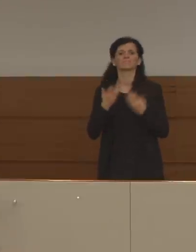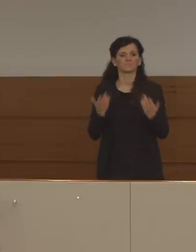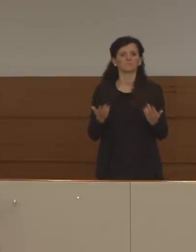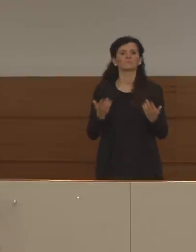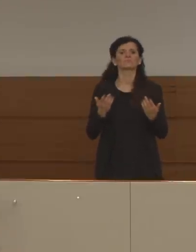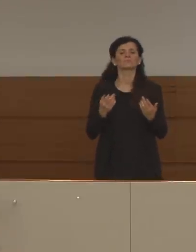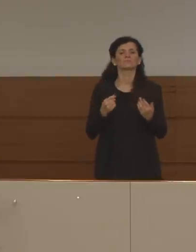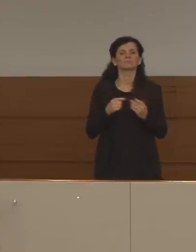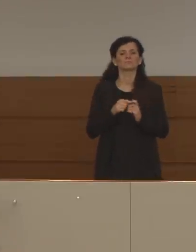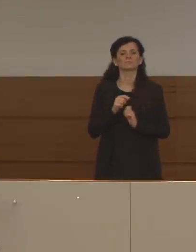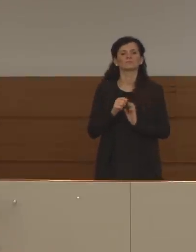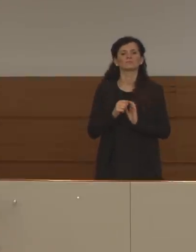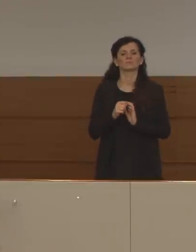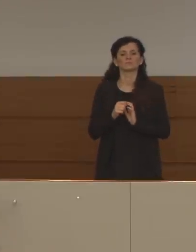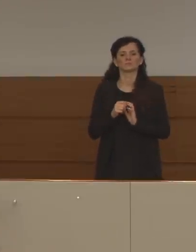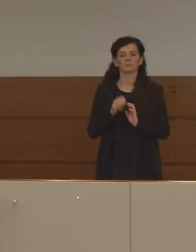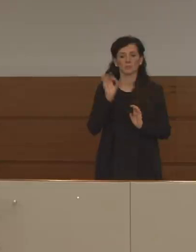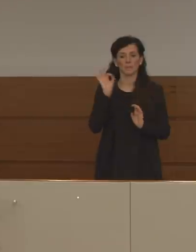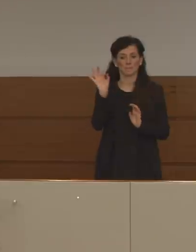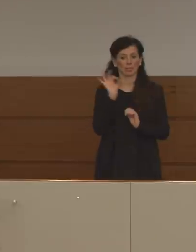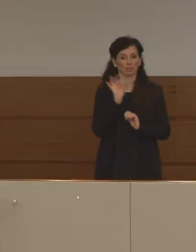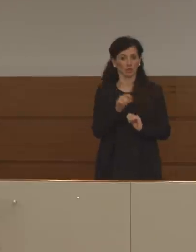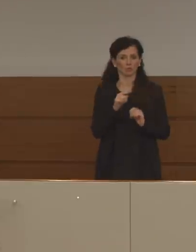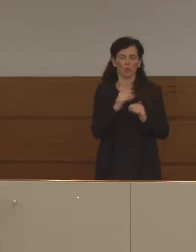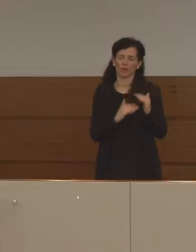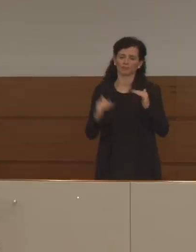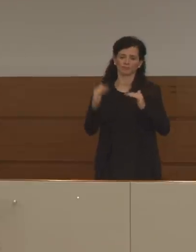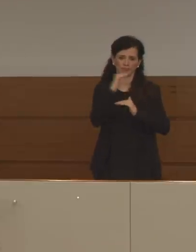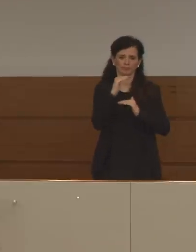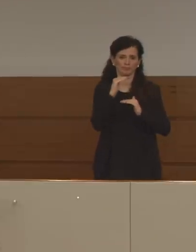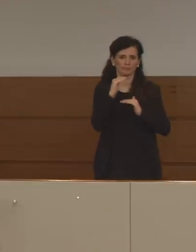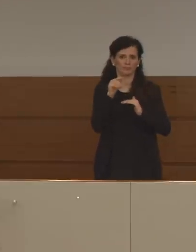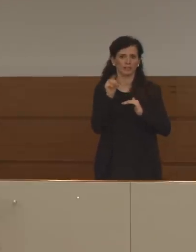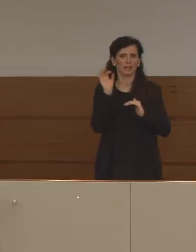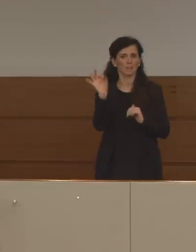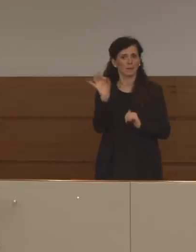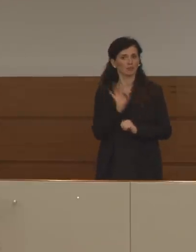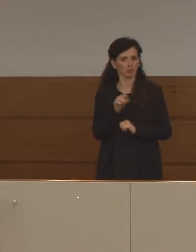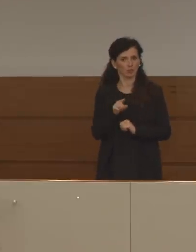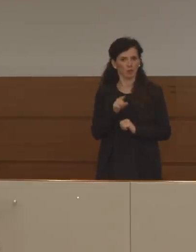Per quanto riguarda l'alta percentuale di letalità,